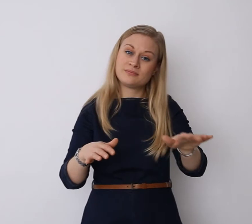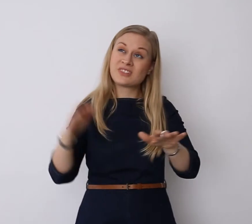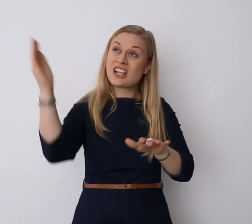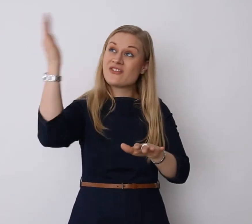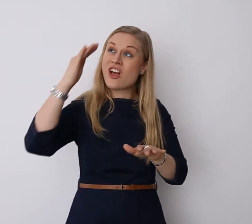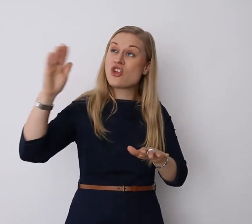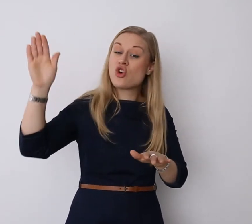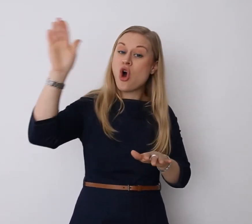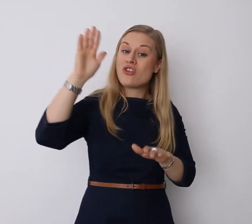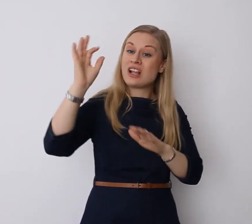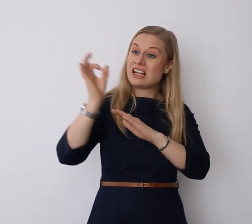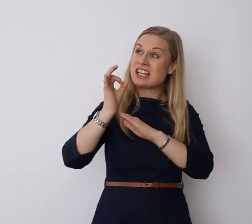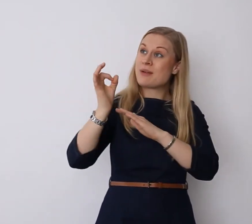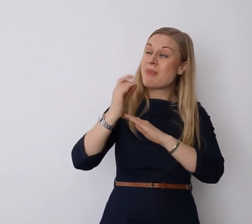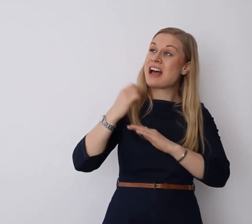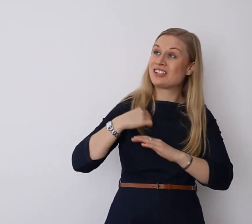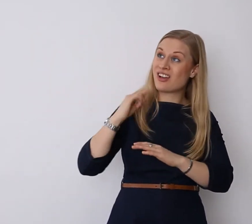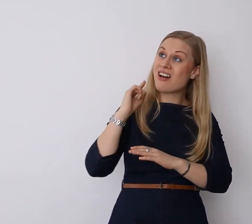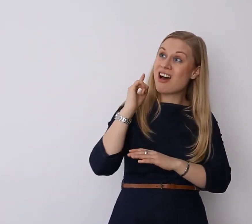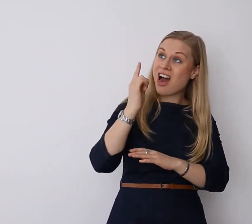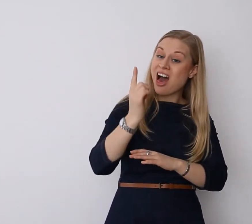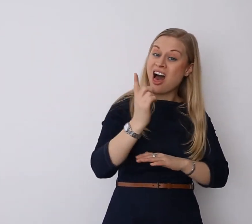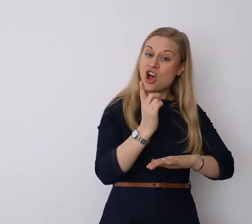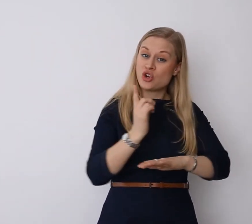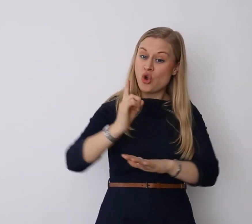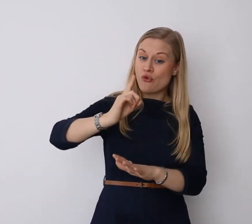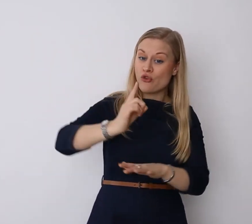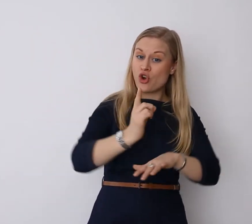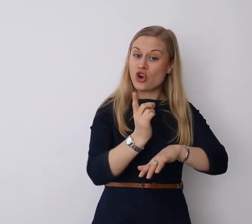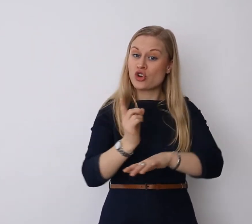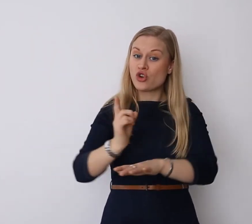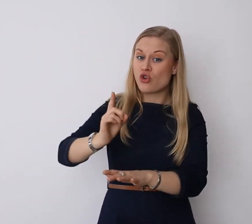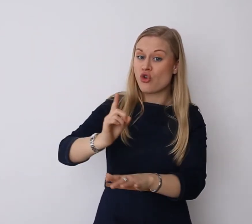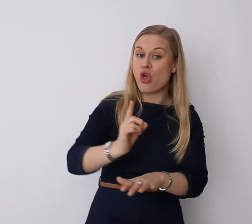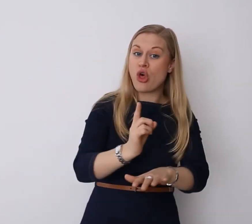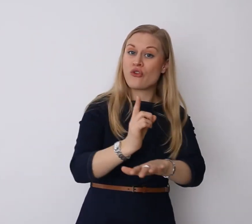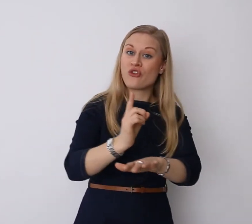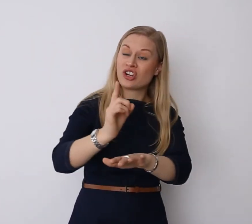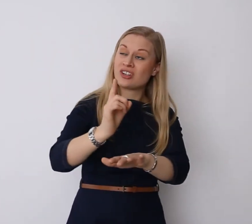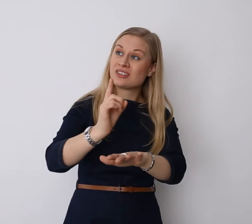Geest van God, leer mij te gaan over de golven,